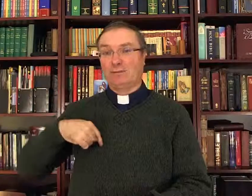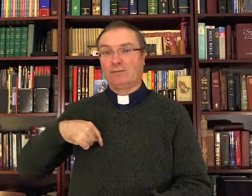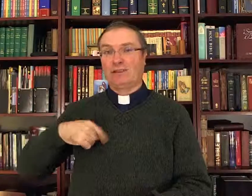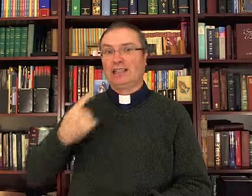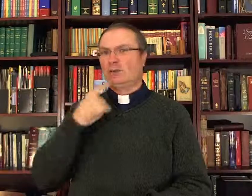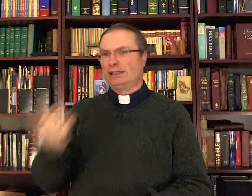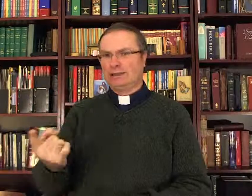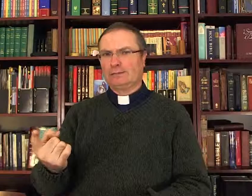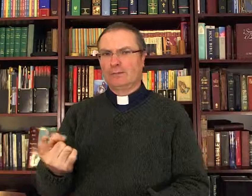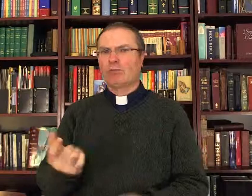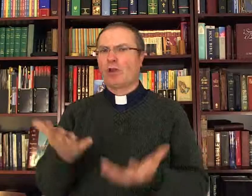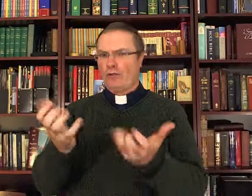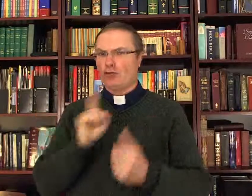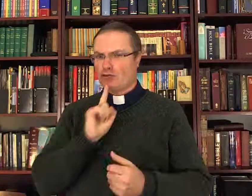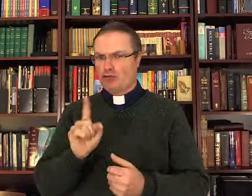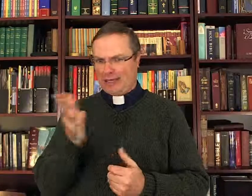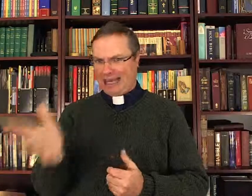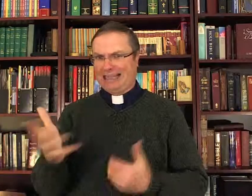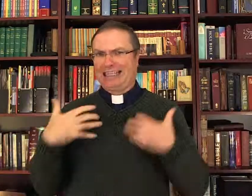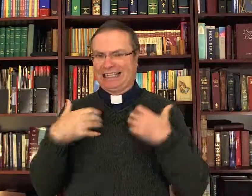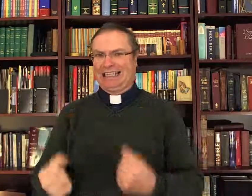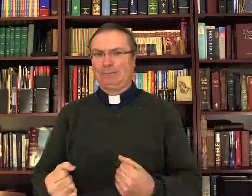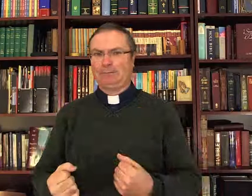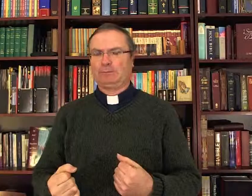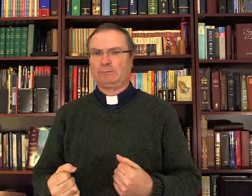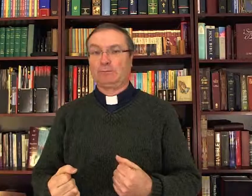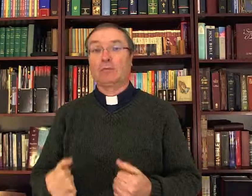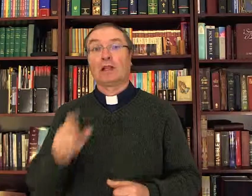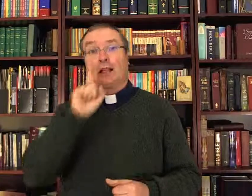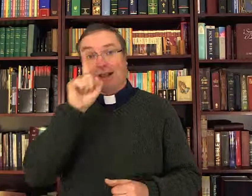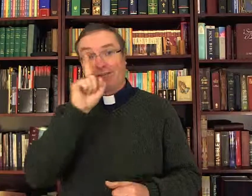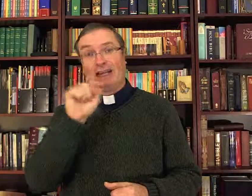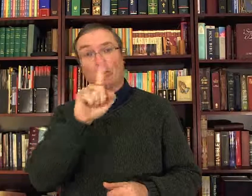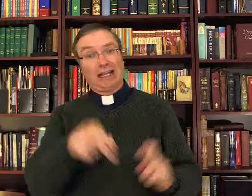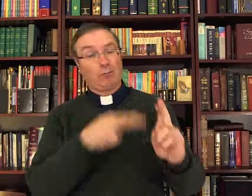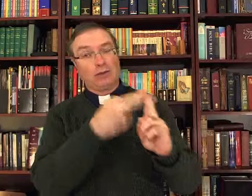il lui dit: «Veux-tu être guéri?» L'infirme lui répondit: